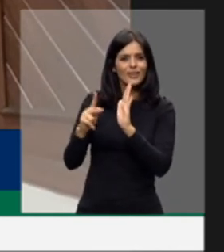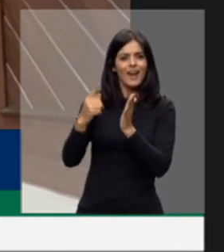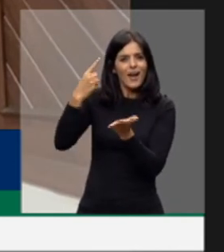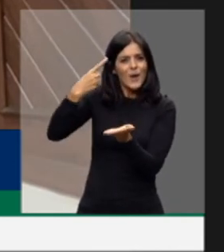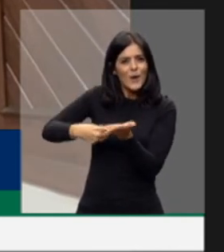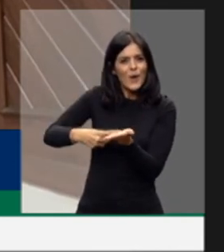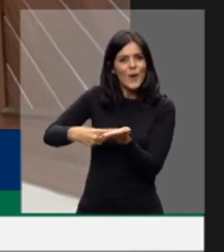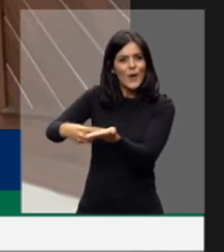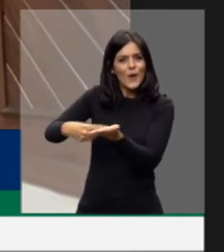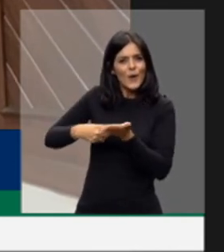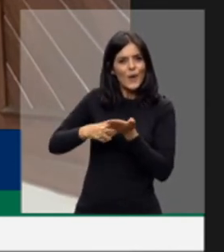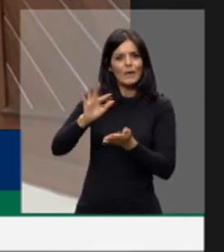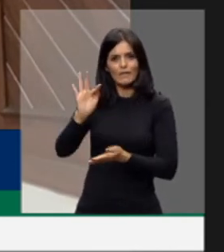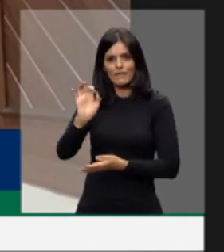ENFRENTAMOS MUITOS ATROPELOS, INFELIZMENTE O RELATÓRIO